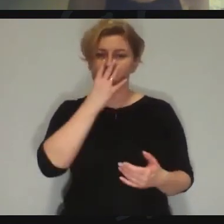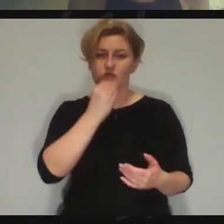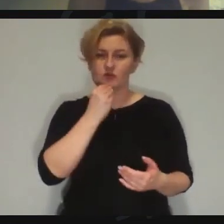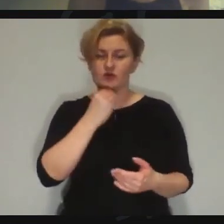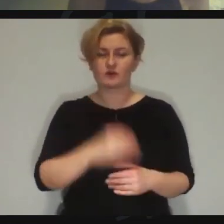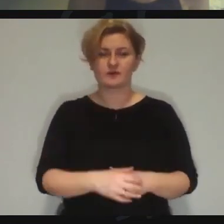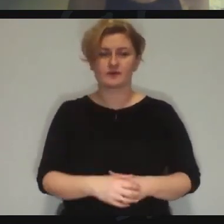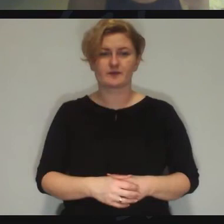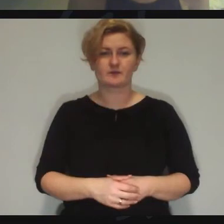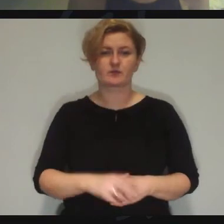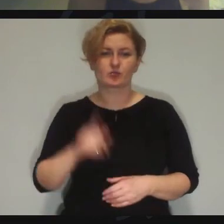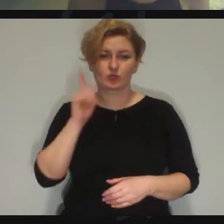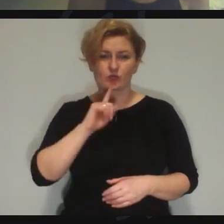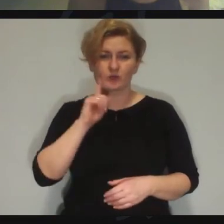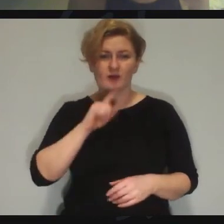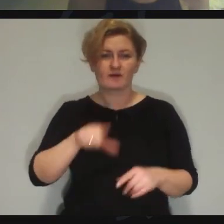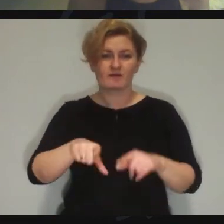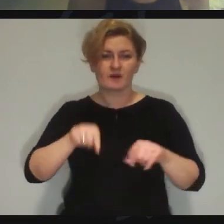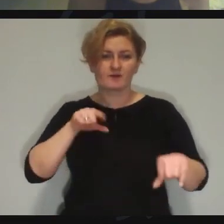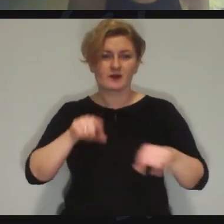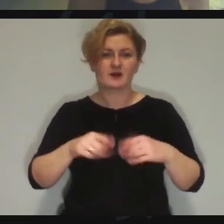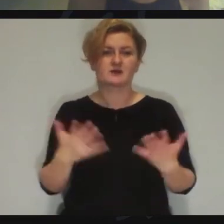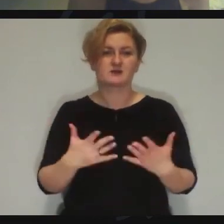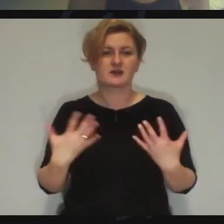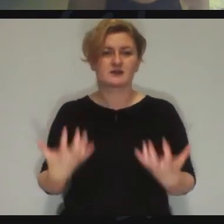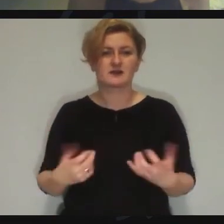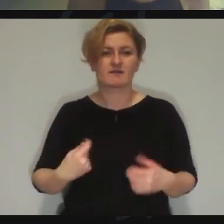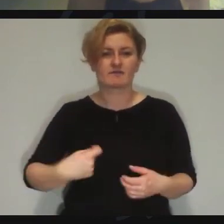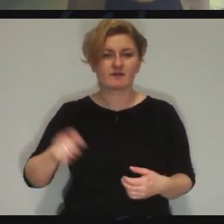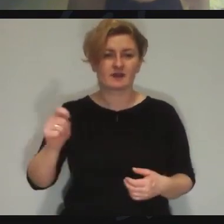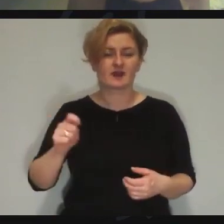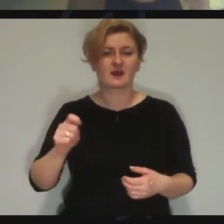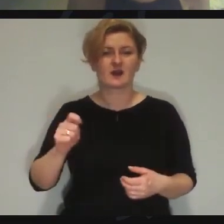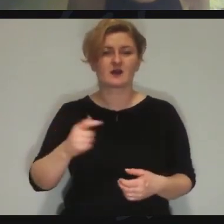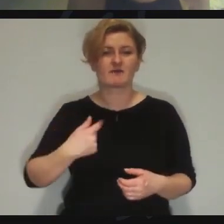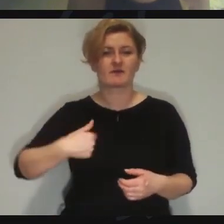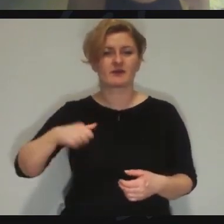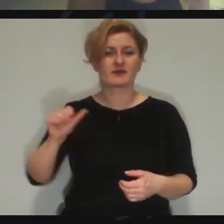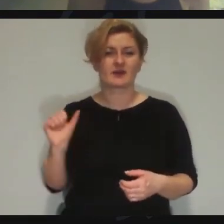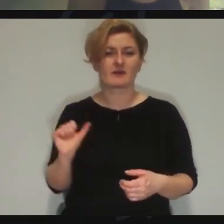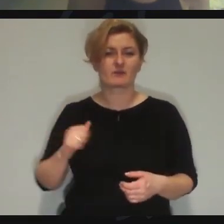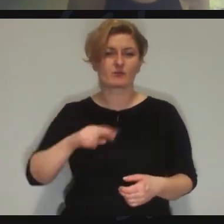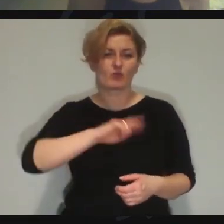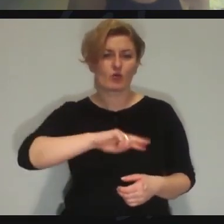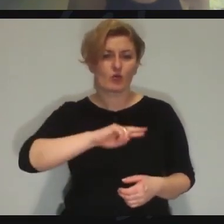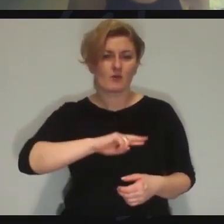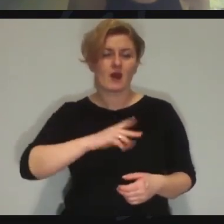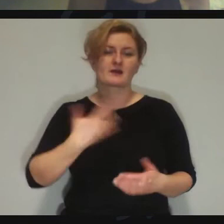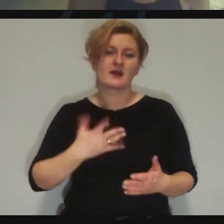Czy chłopcy wybierają, na które wydarzenie chcą pojechać?